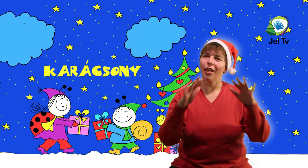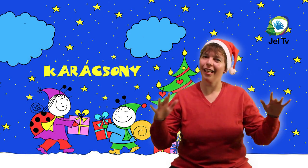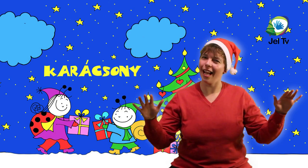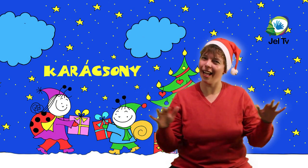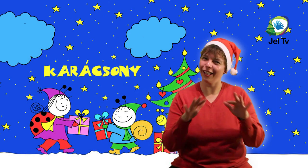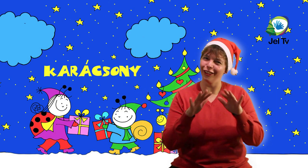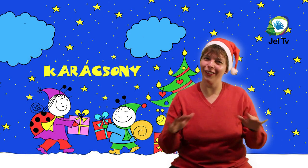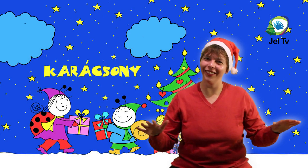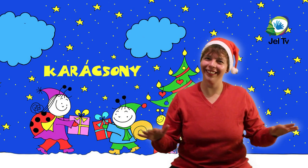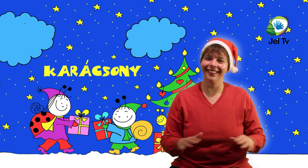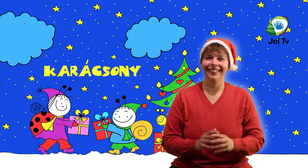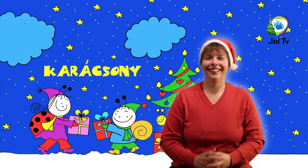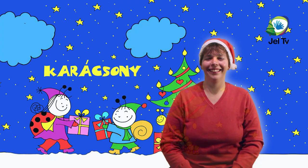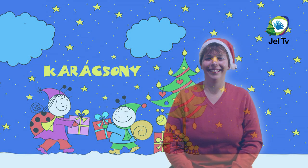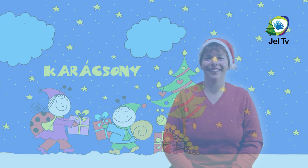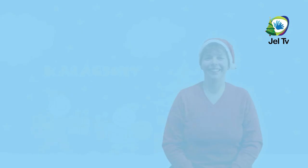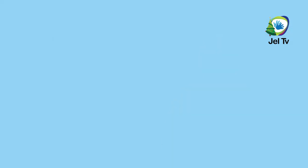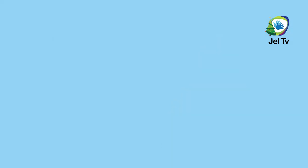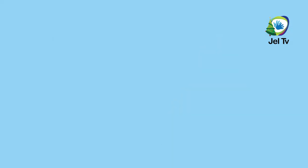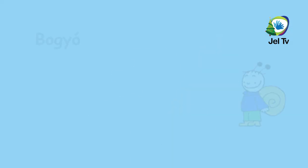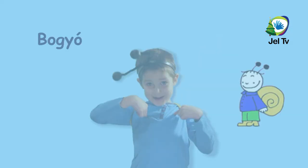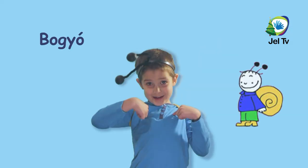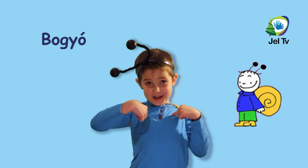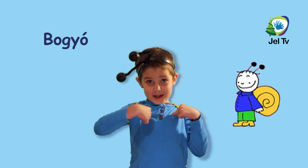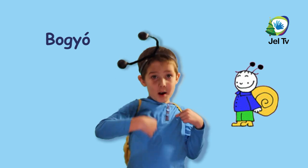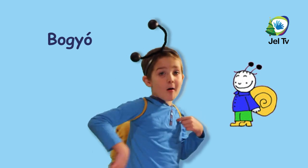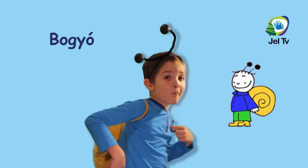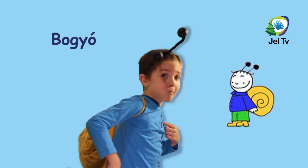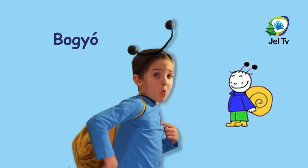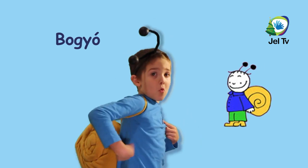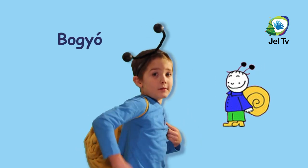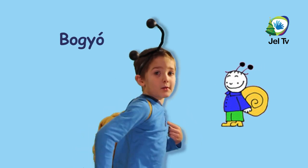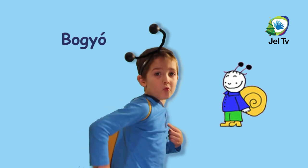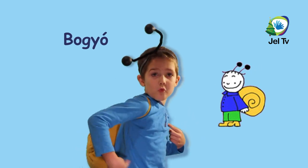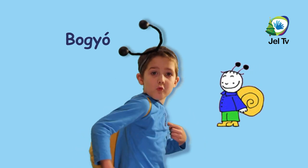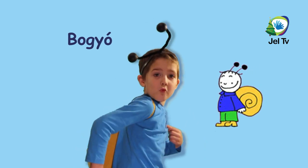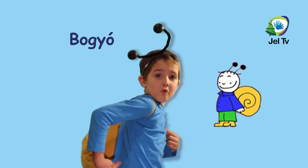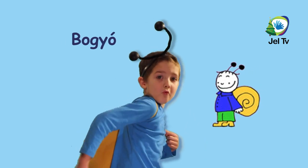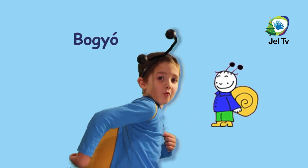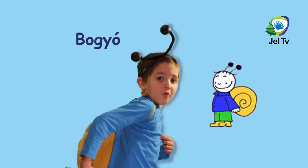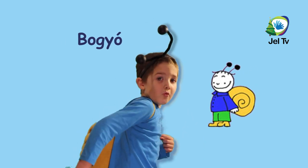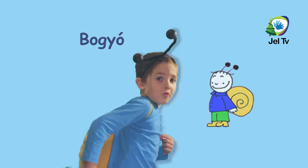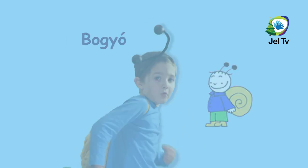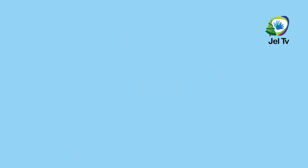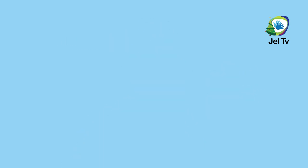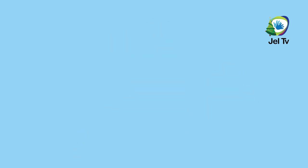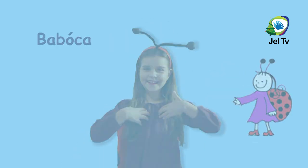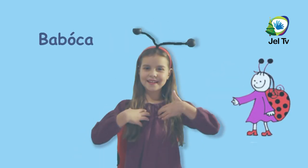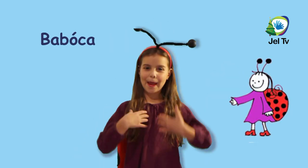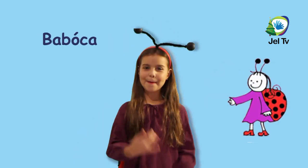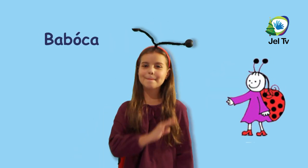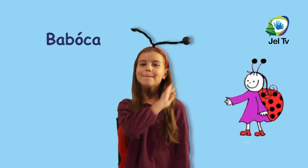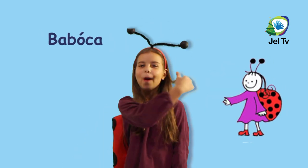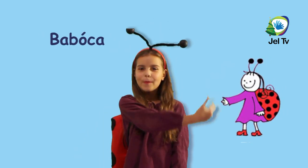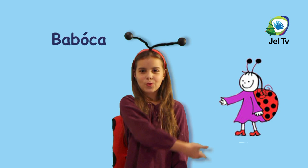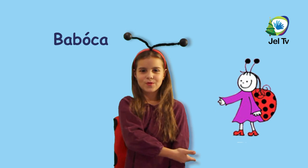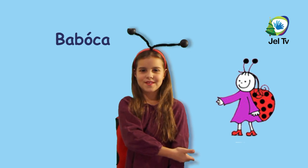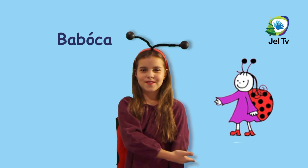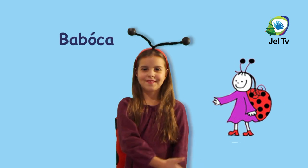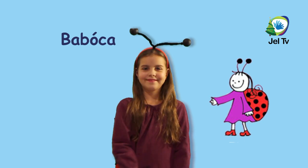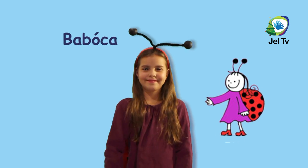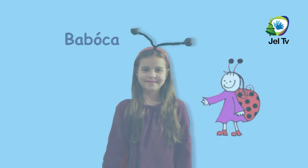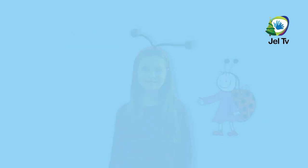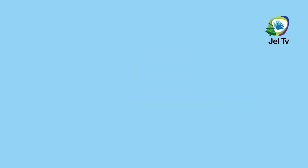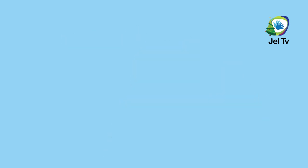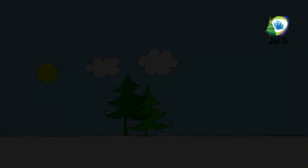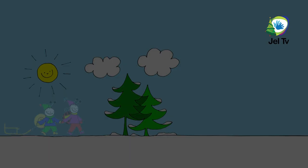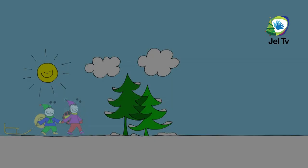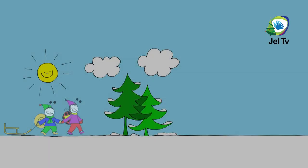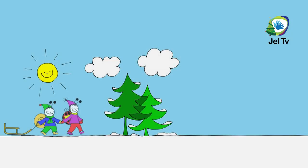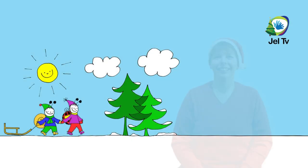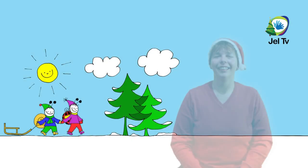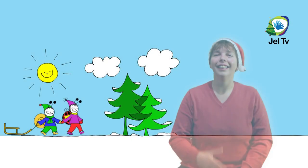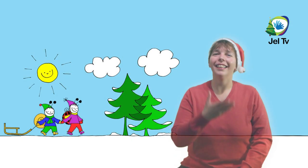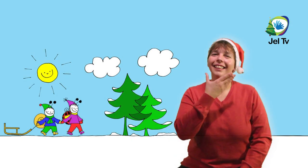Karácsony